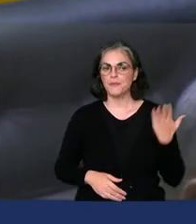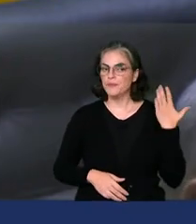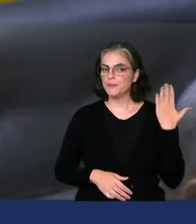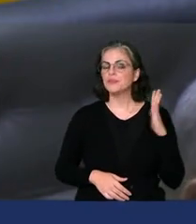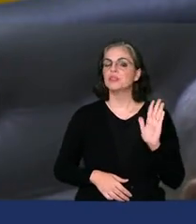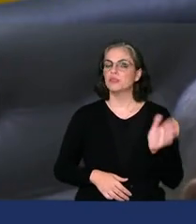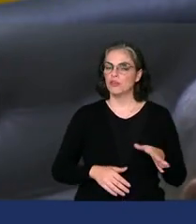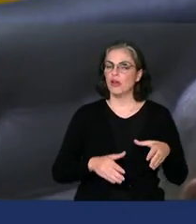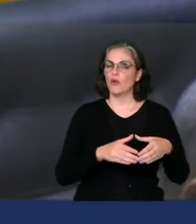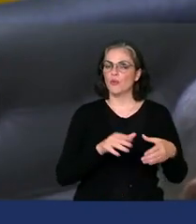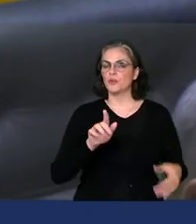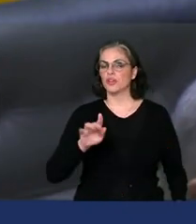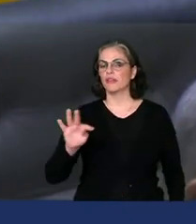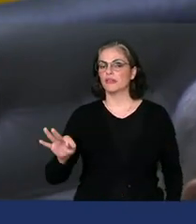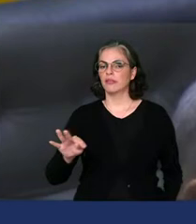GRUPO DE TRABALHO QUE ESTUDOU IMPACTO EM RELAÇÃO AO PISO